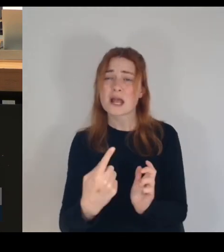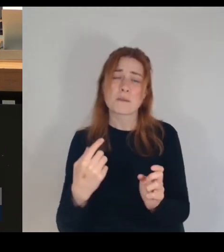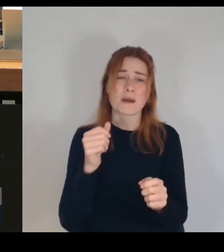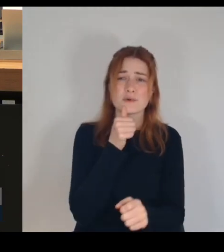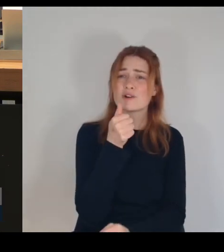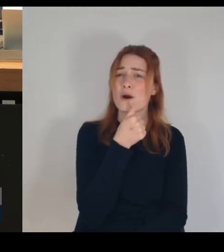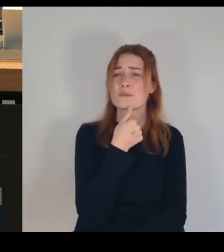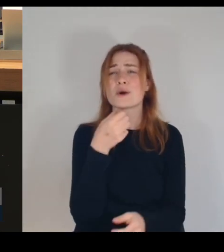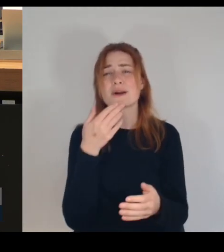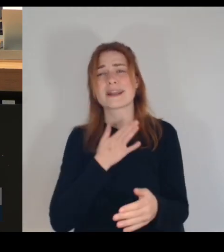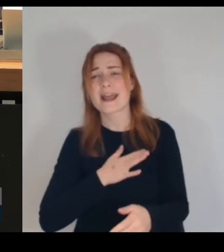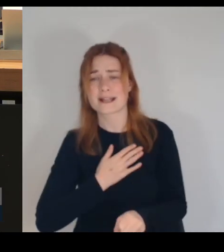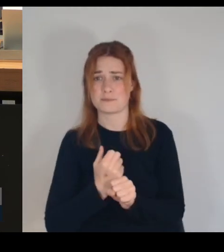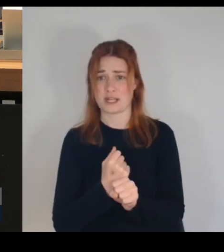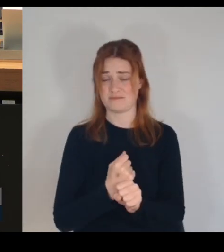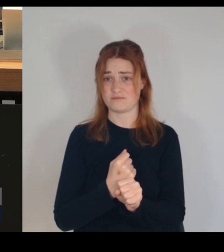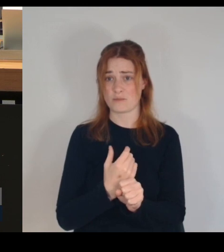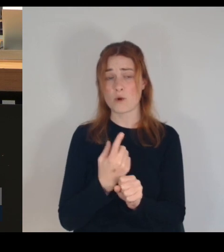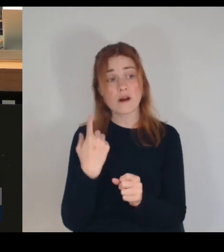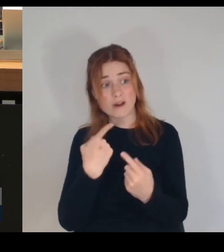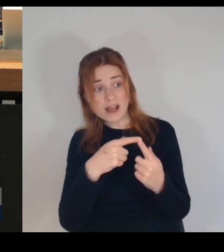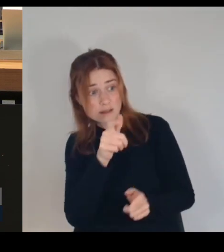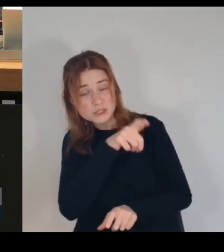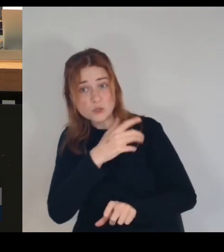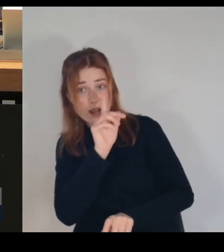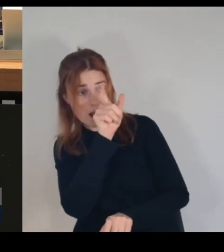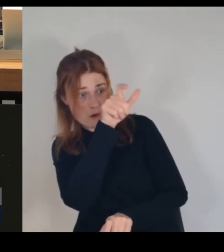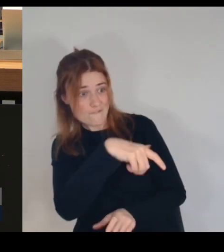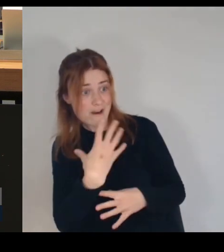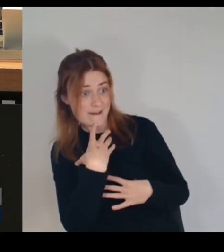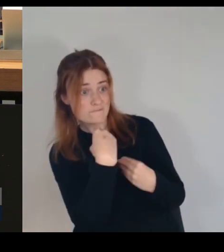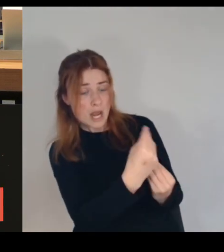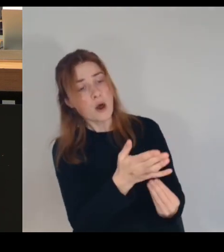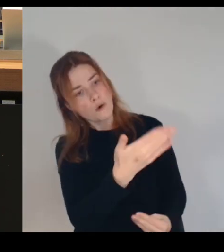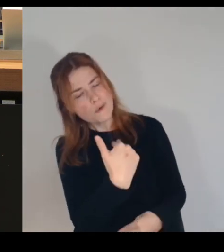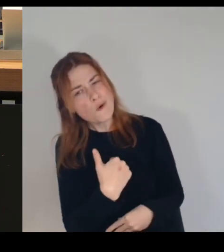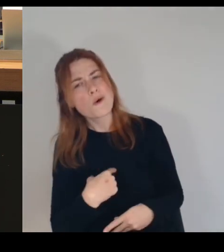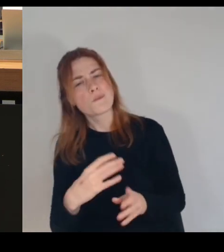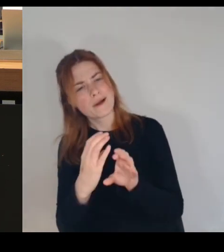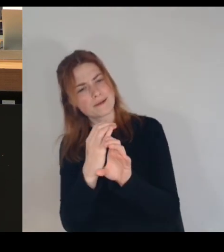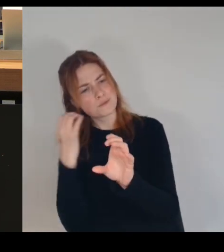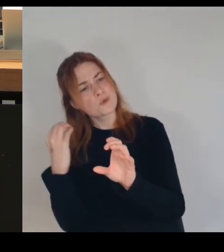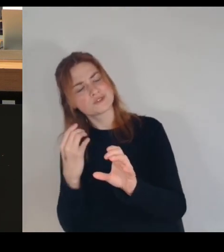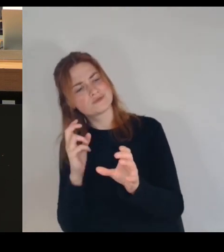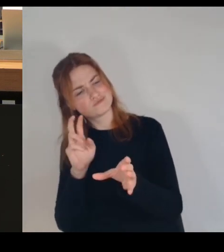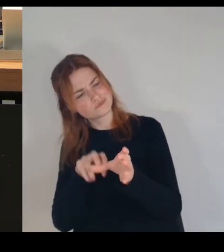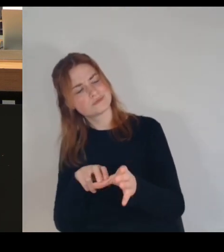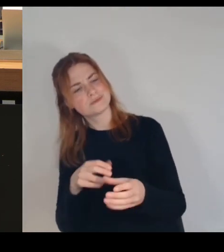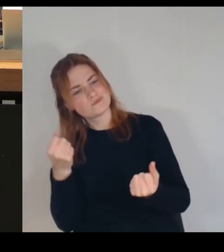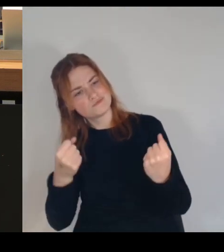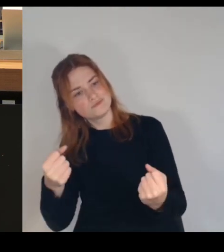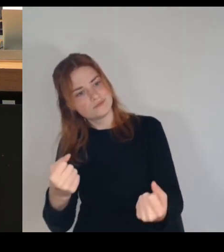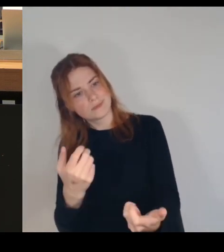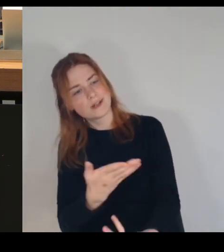Busfahrer und Mitarbeiter im ÖPNV bekommen. Aber genau das ist in den letzten Jahren sträflich vernachlässigt worden.